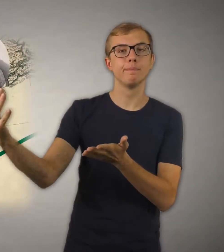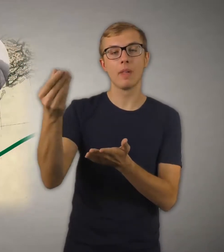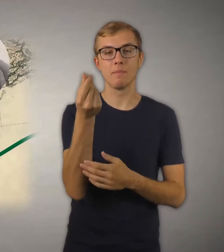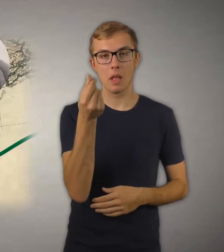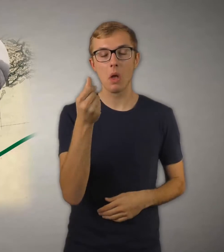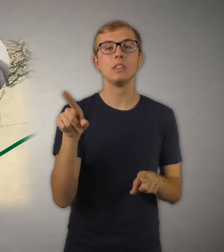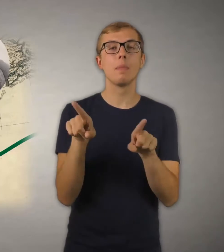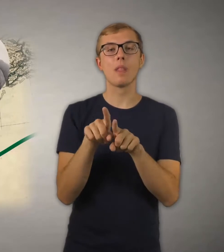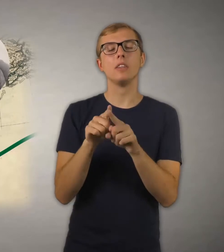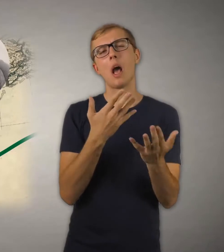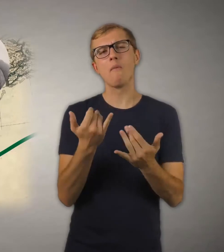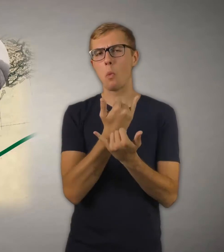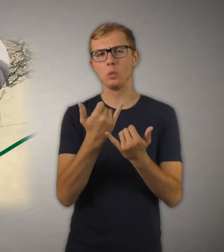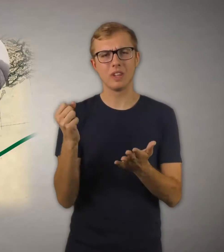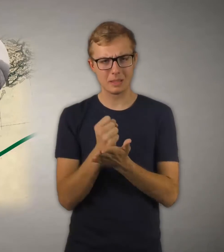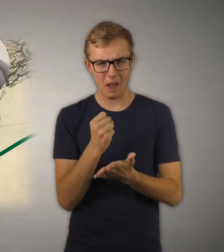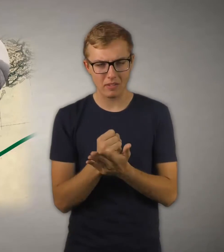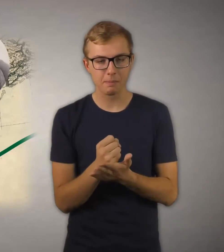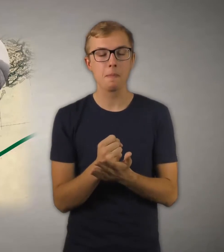i odebranie zaległych pieniędzy i z załatwieniem innych spraw.